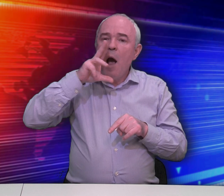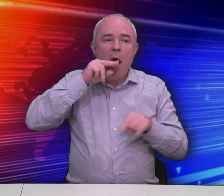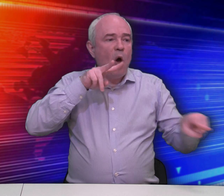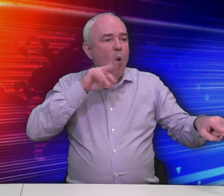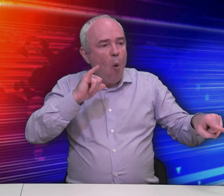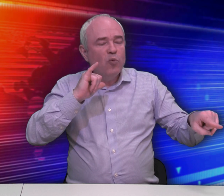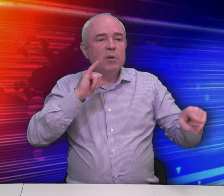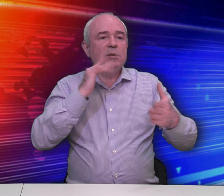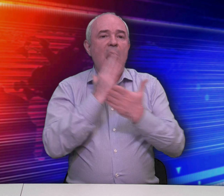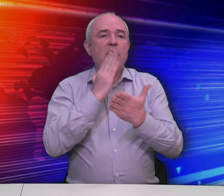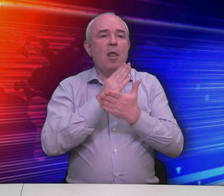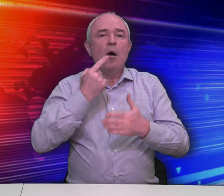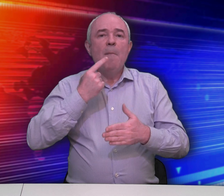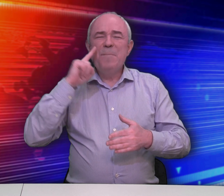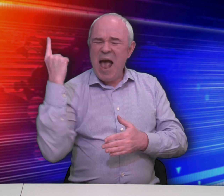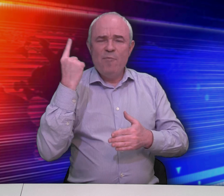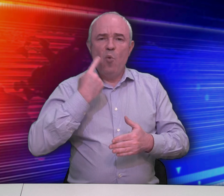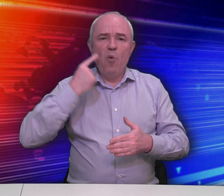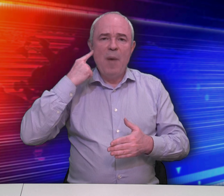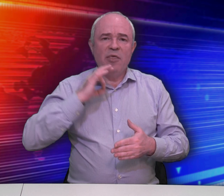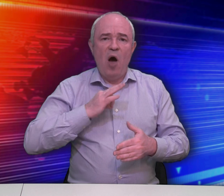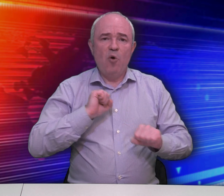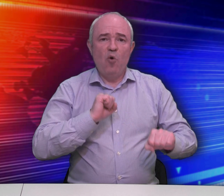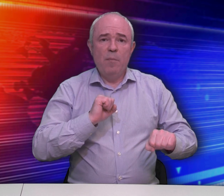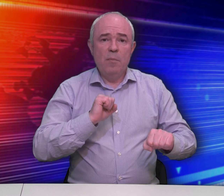когда Лоу станет первым глухим адвокатом.